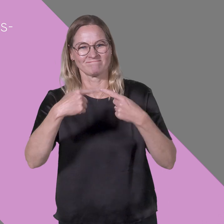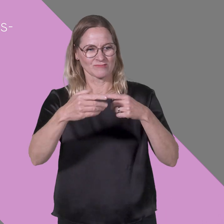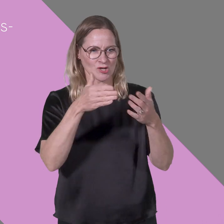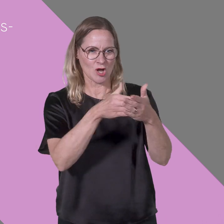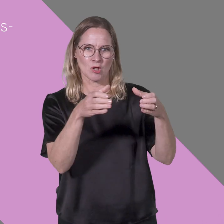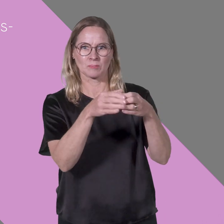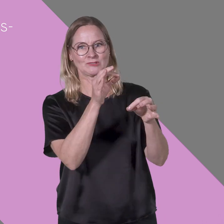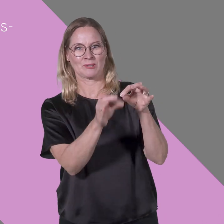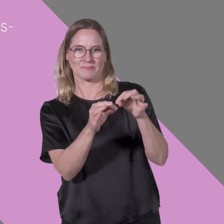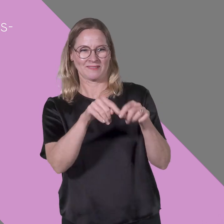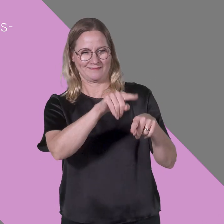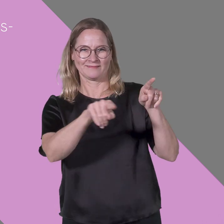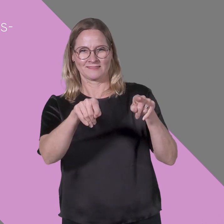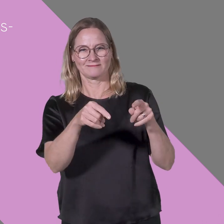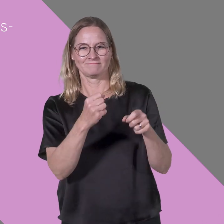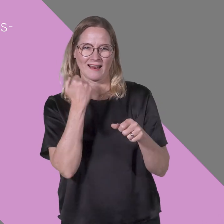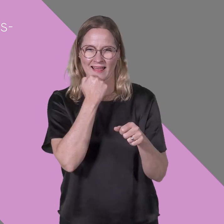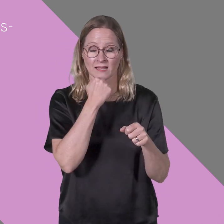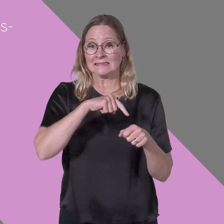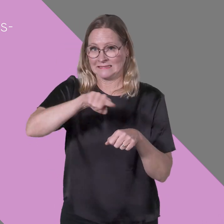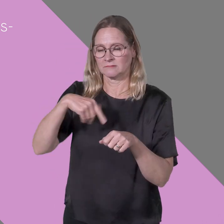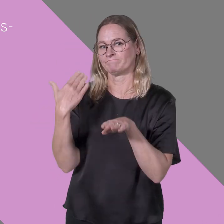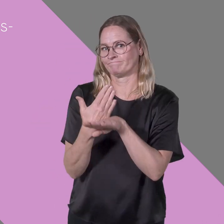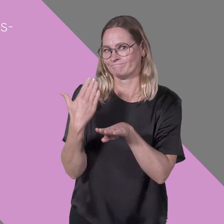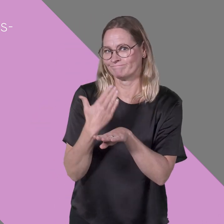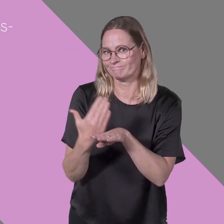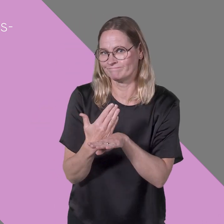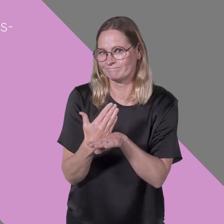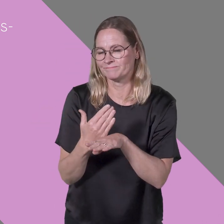jotka toimivat erilaisten kohderyhmien kanssa.